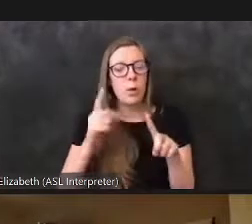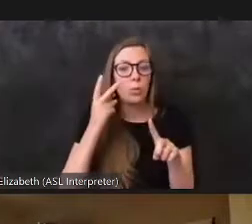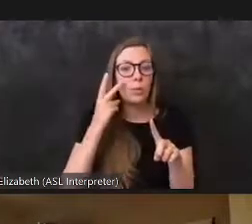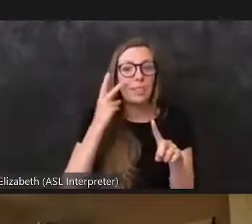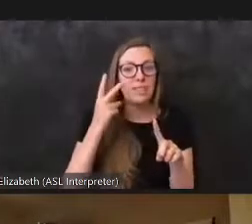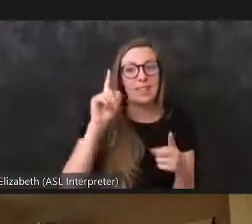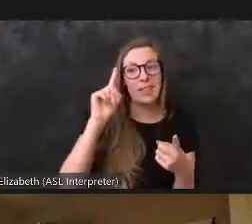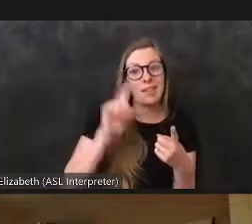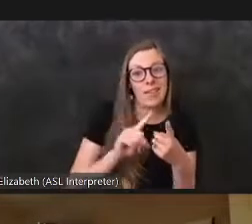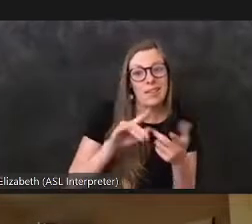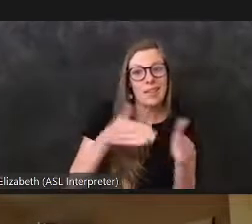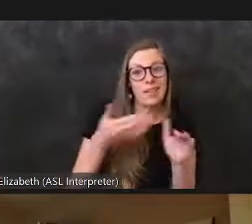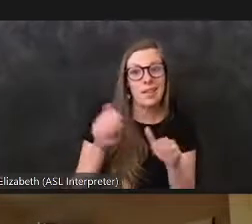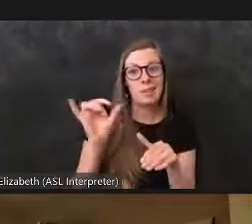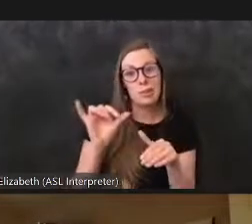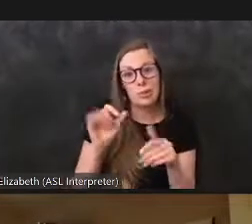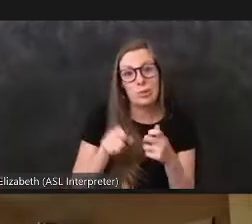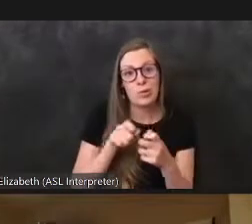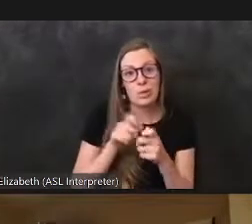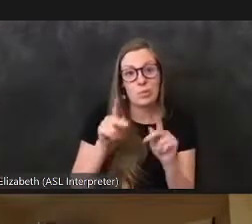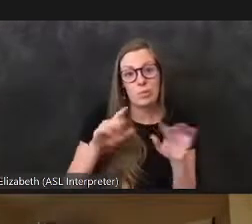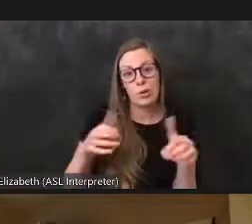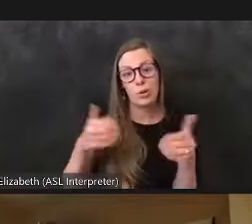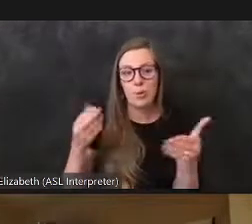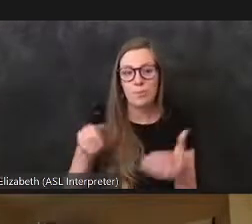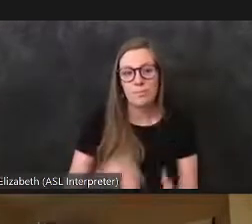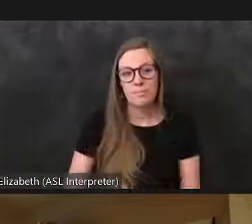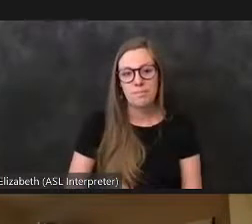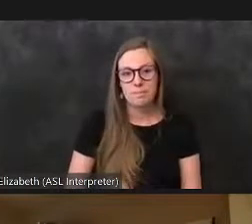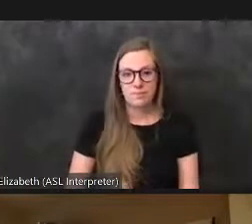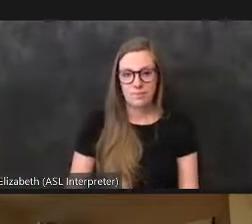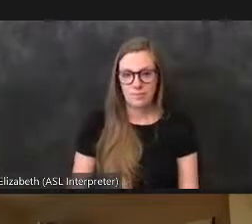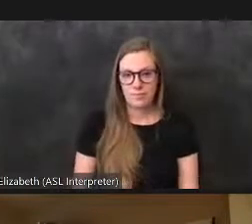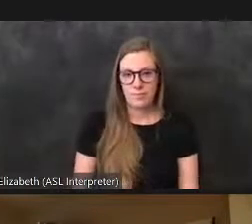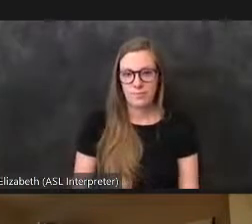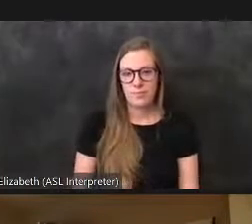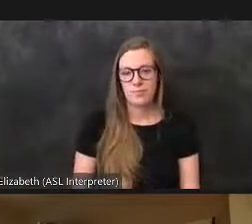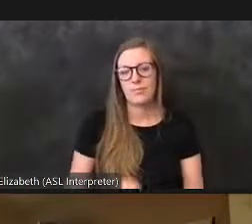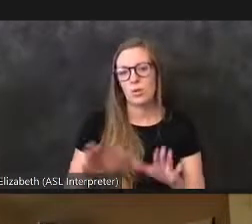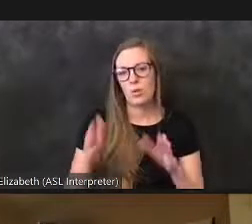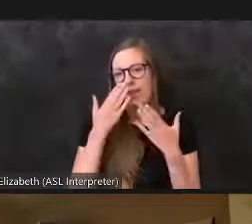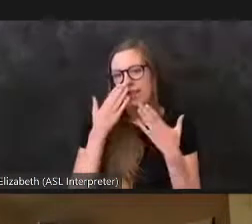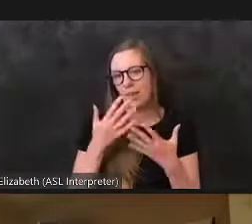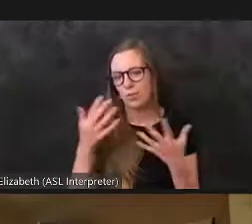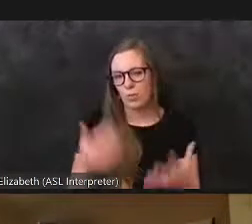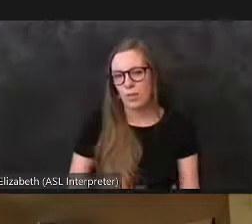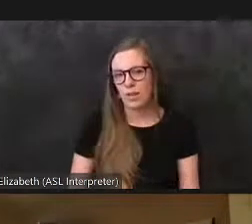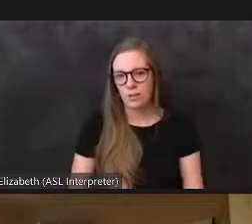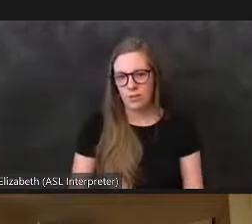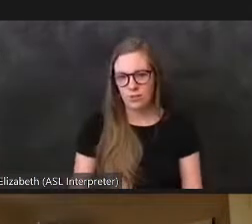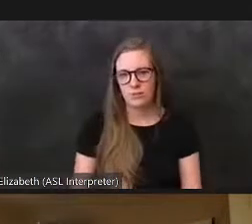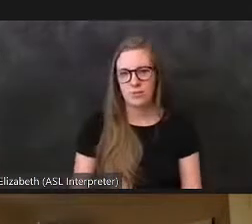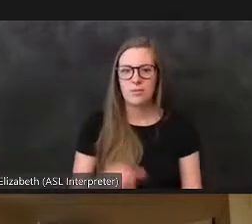Hemos visto igualmente algunas en algunas áreas de la población debido a la medidas y lo que está sucediendo como JIC.